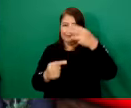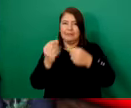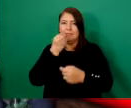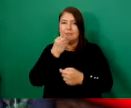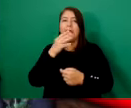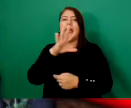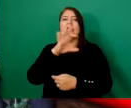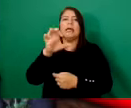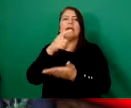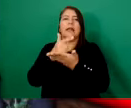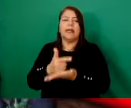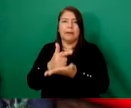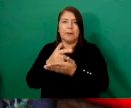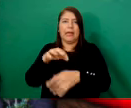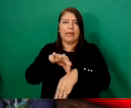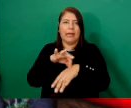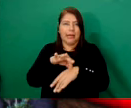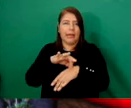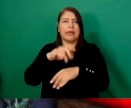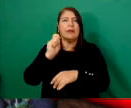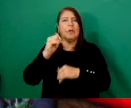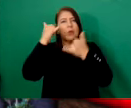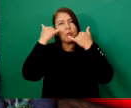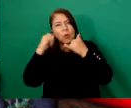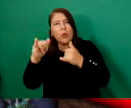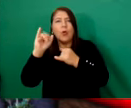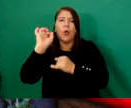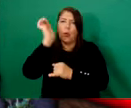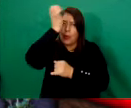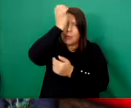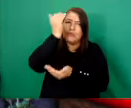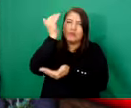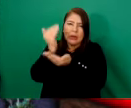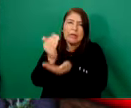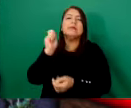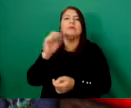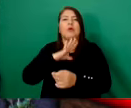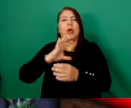estos son los ingredientes. Ingredientes 500 gr de carne de ternera o cordero molida